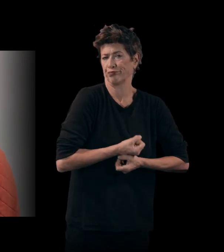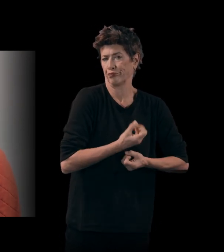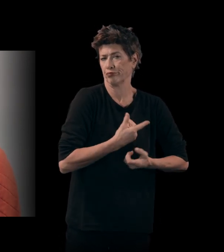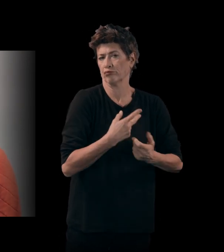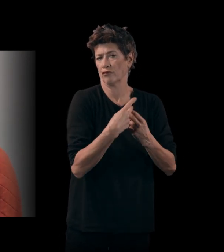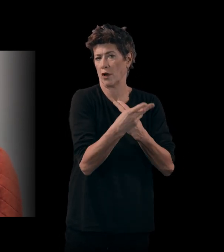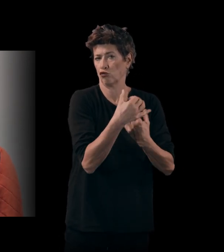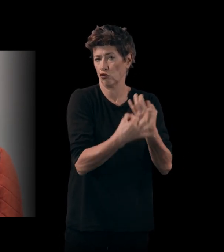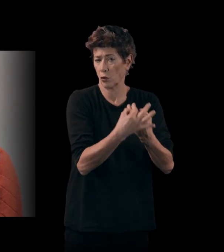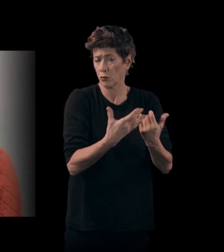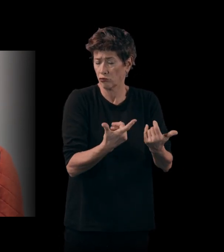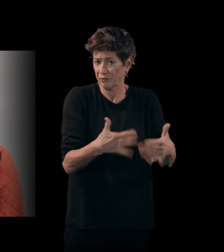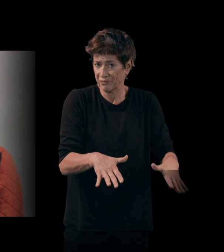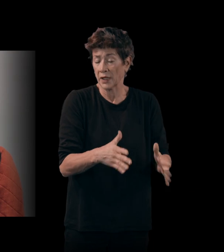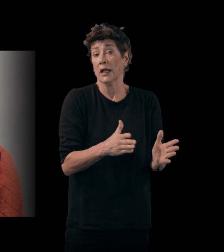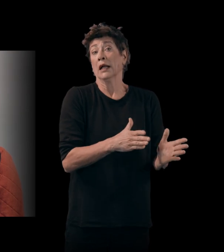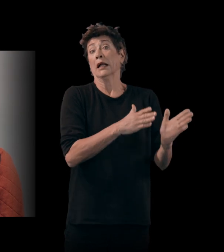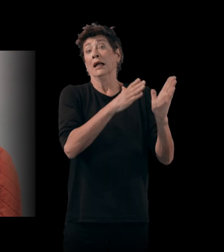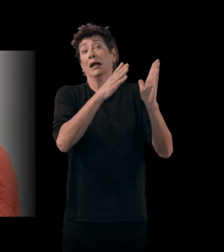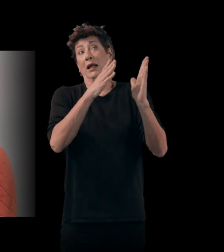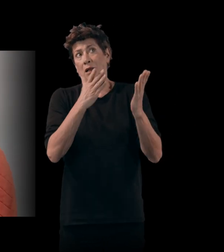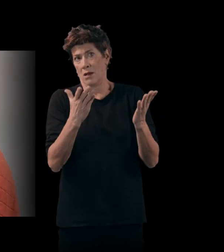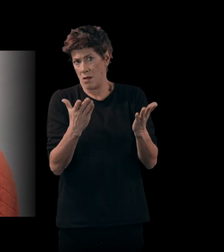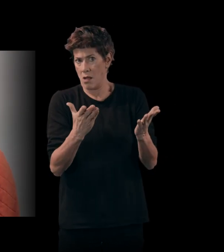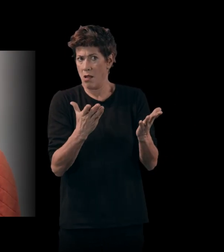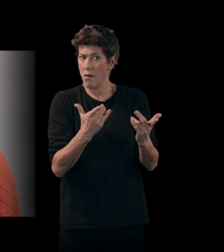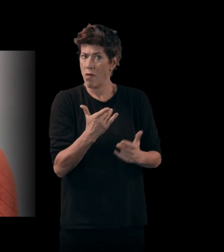Ça m’a beaucoup intéressé de le faire.